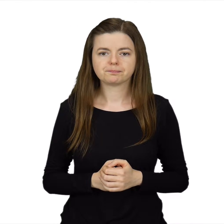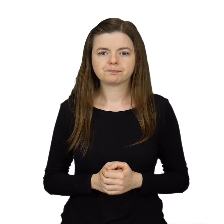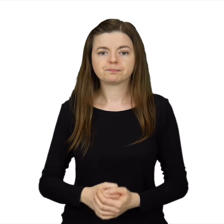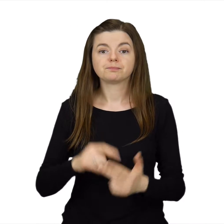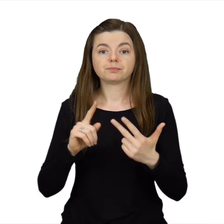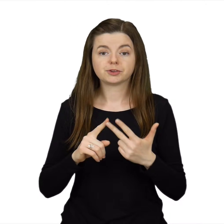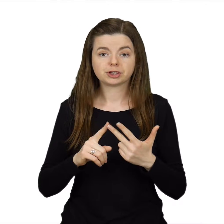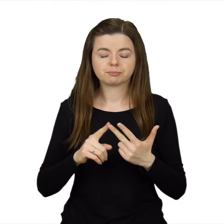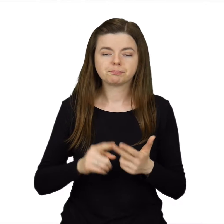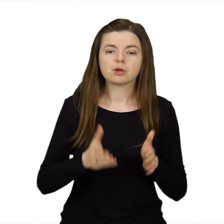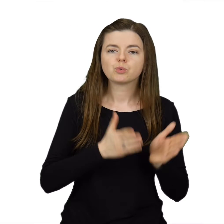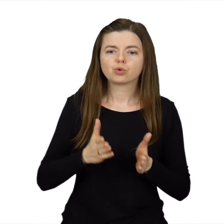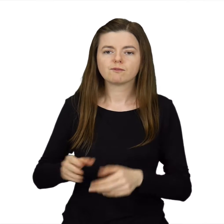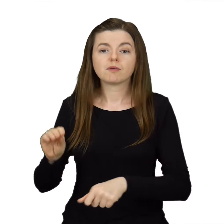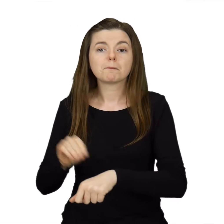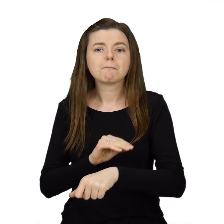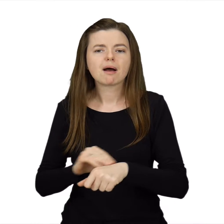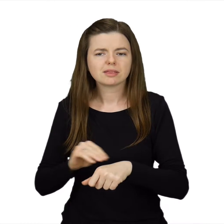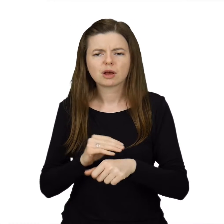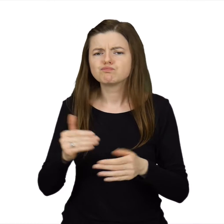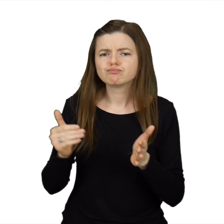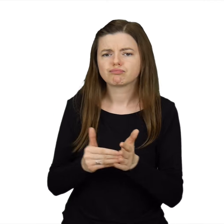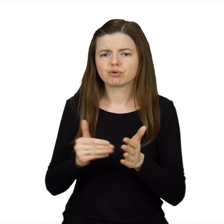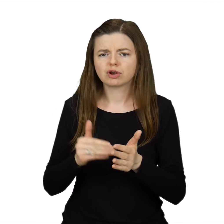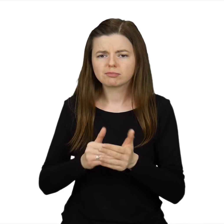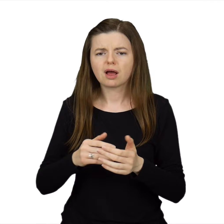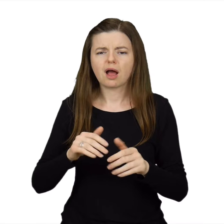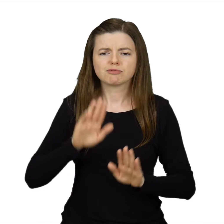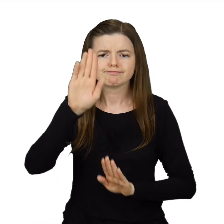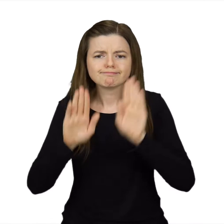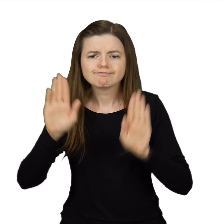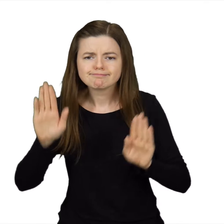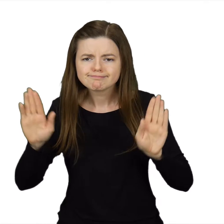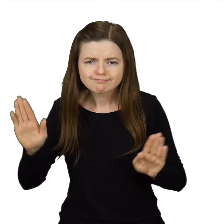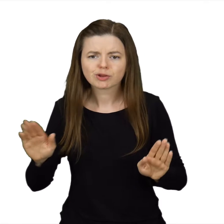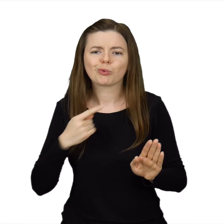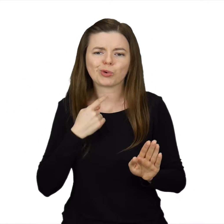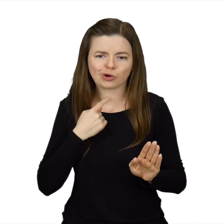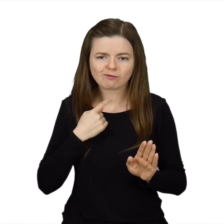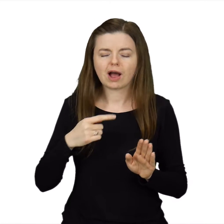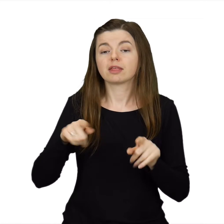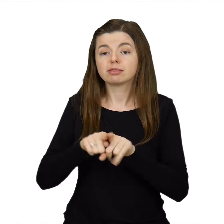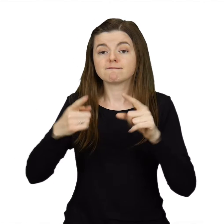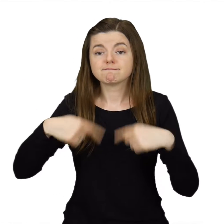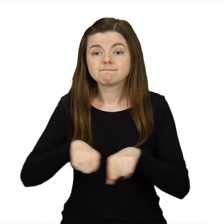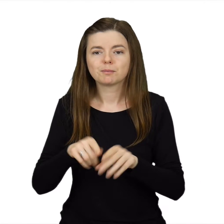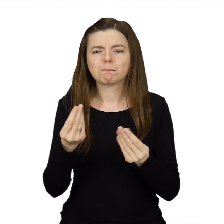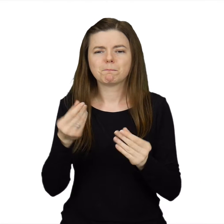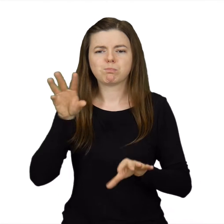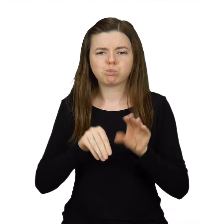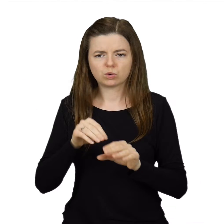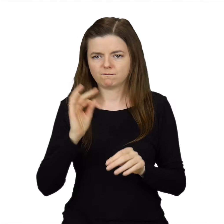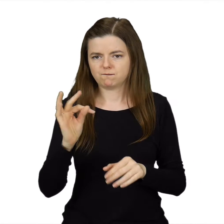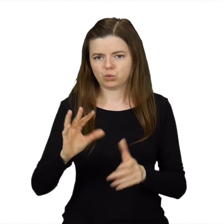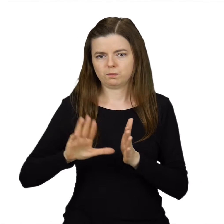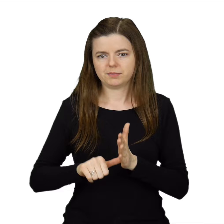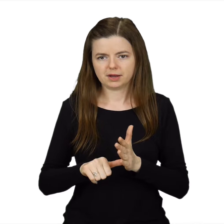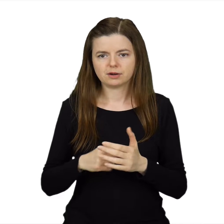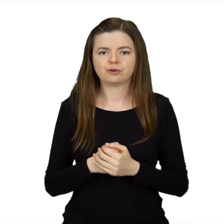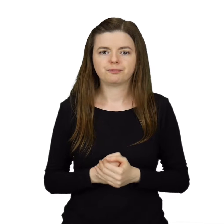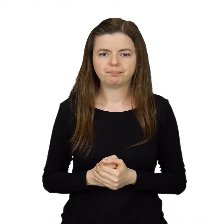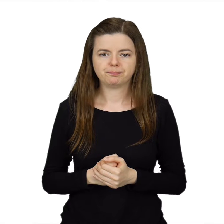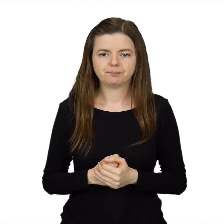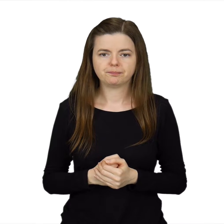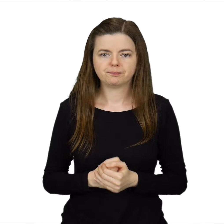przygotowywanie materiałów niezbędnych do uchwalenia i realizacji budżetu Miasta,